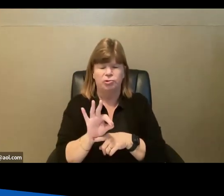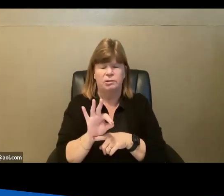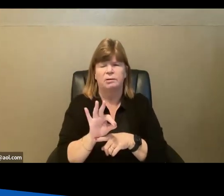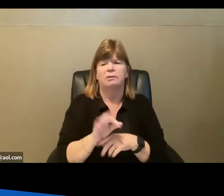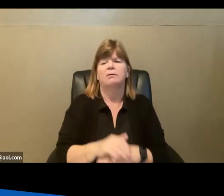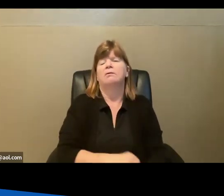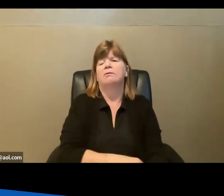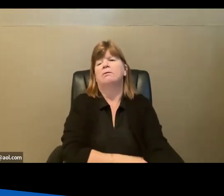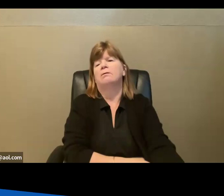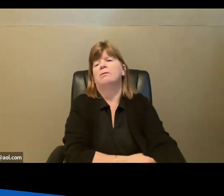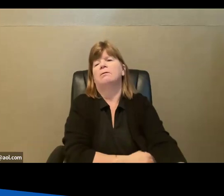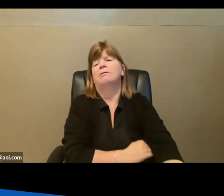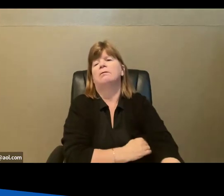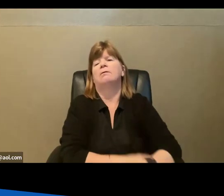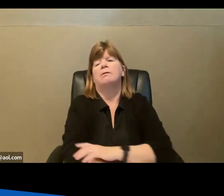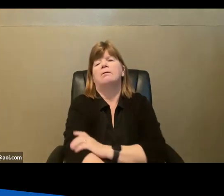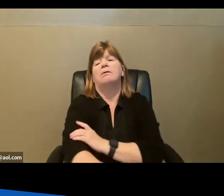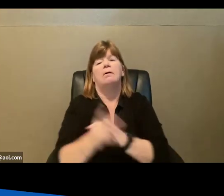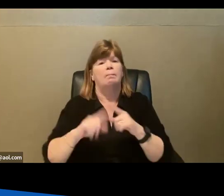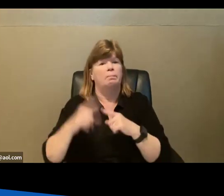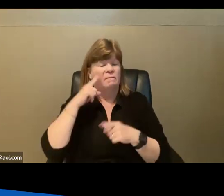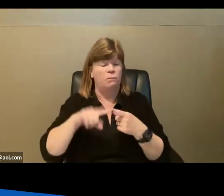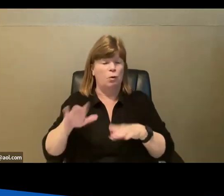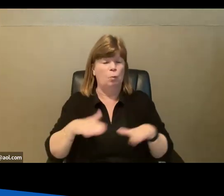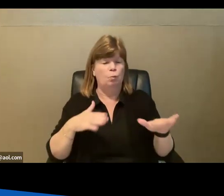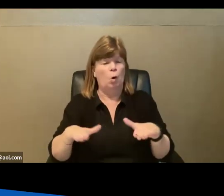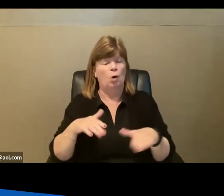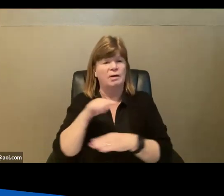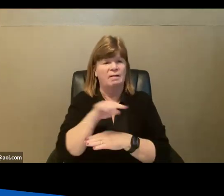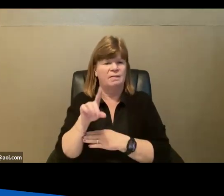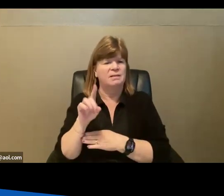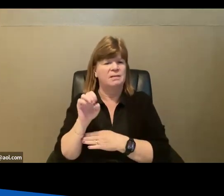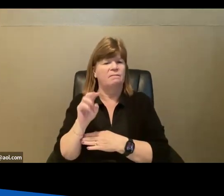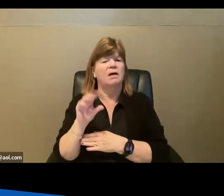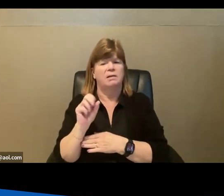Pero para caminar, estos dispositivos están diseñados para caminar.